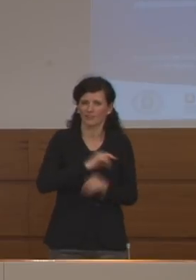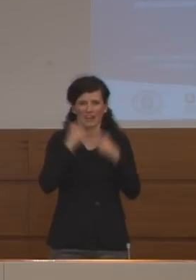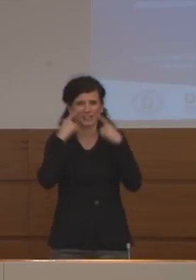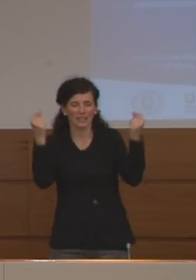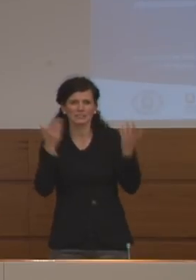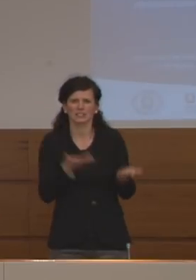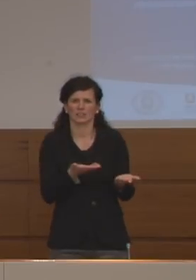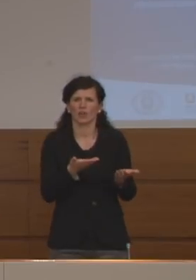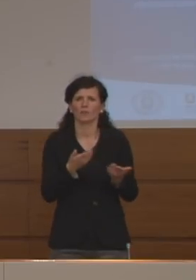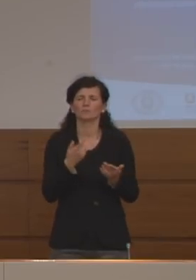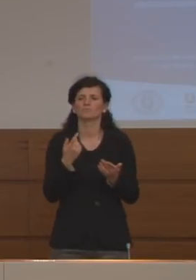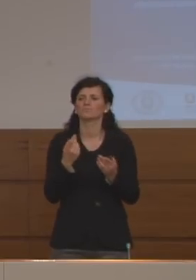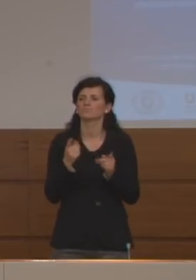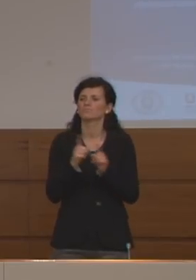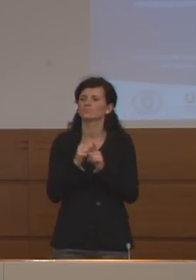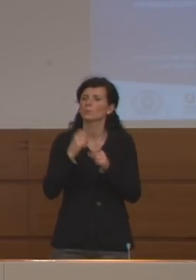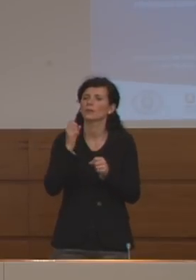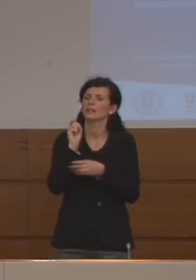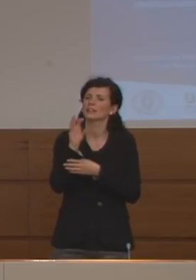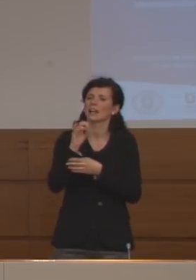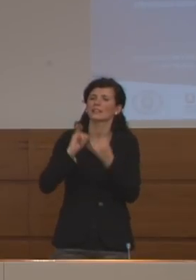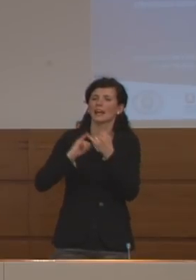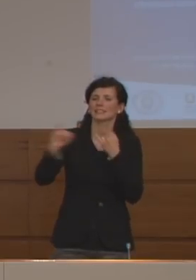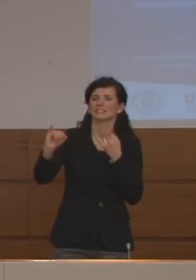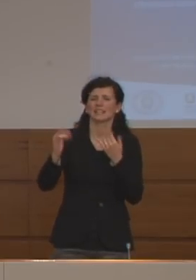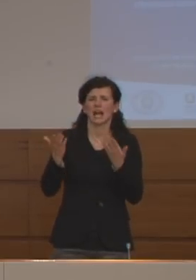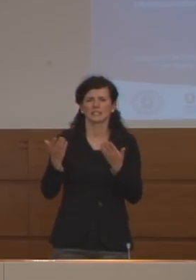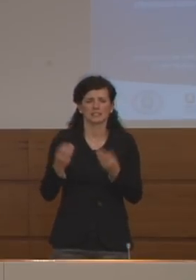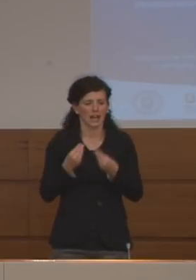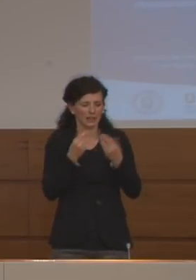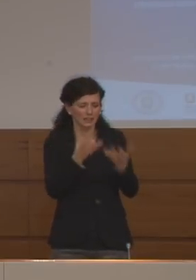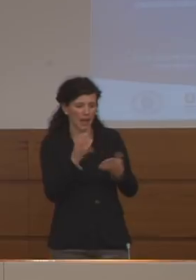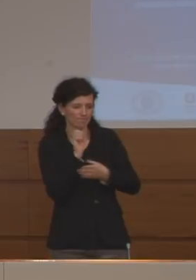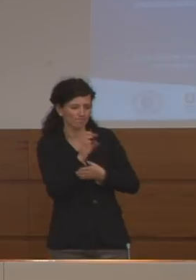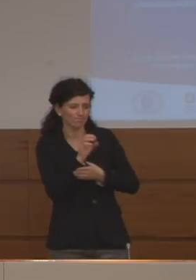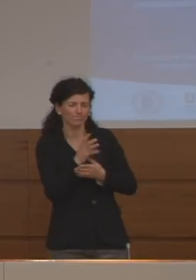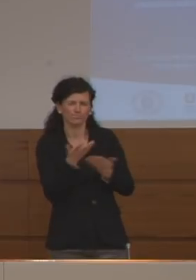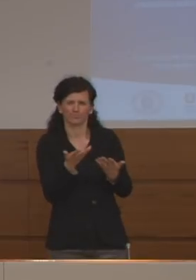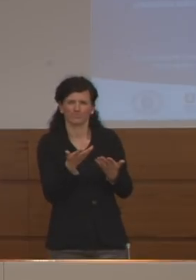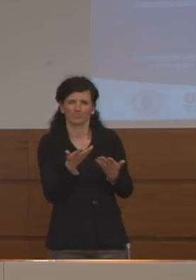essere produttivo, più che produttivo, giusto per bambini così piccoli